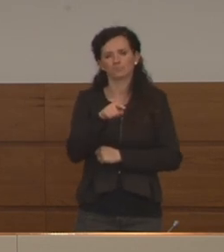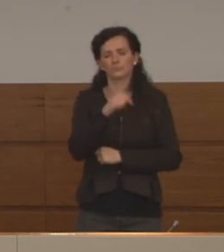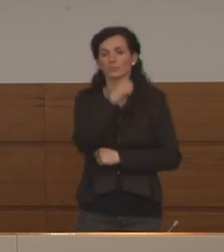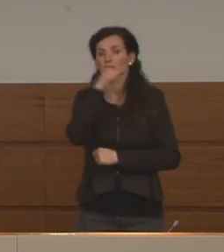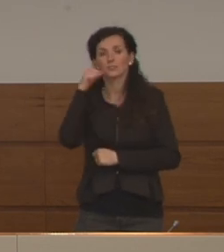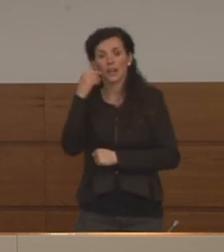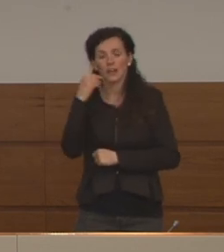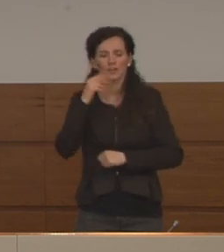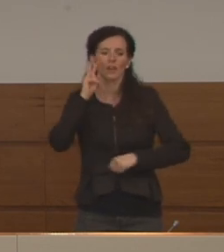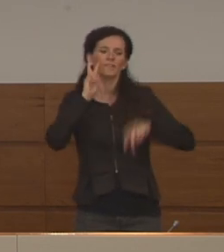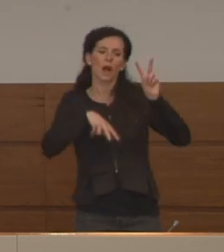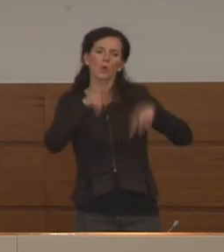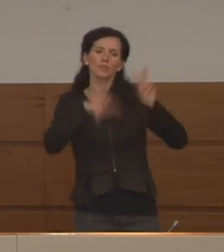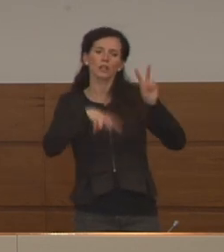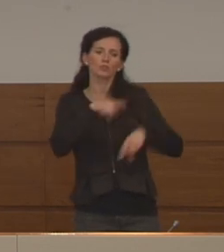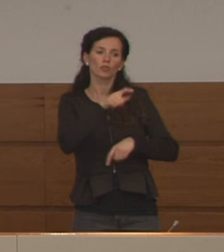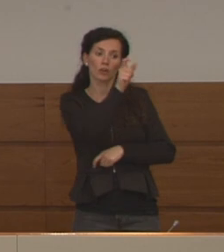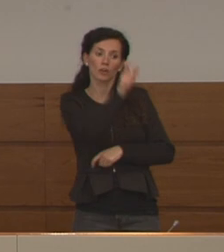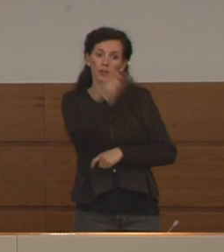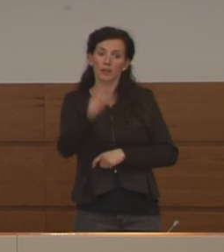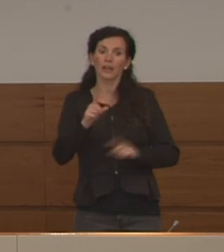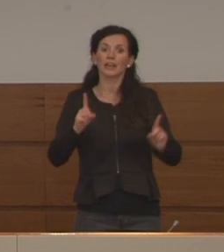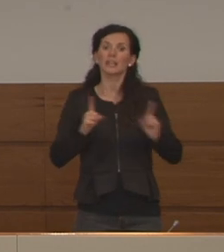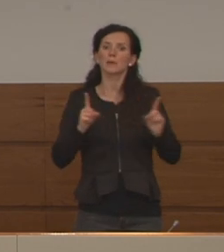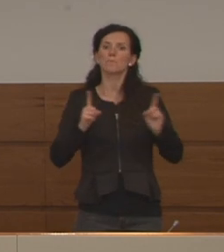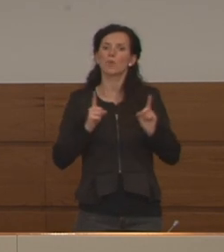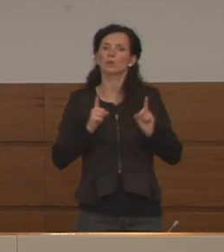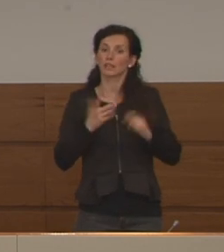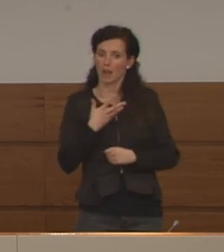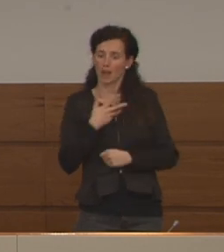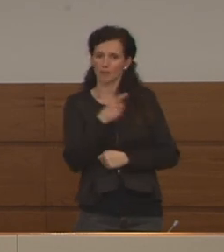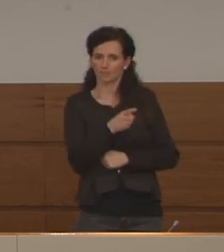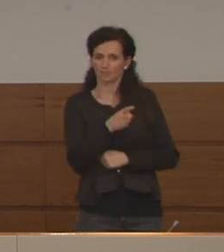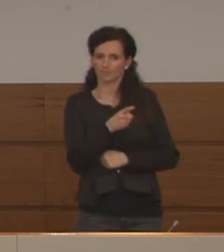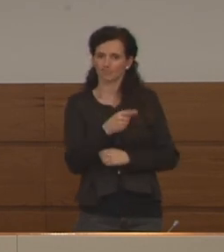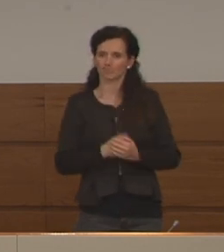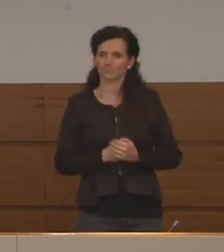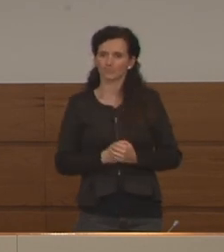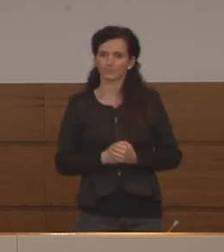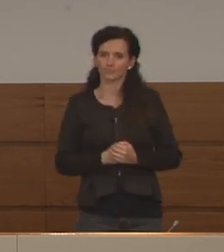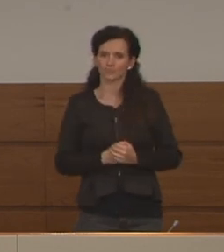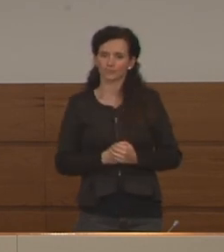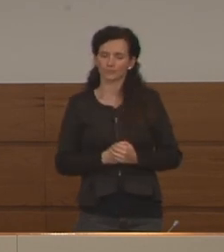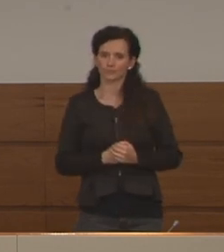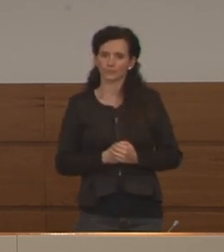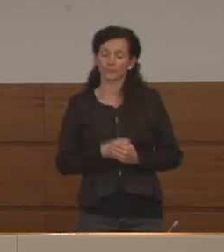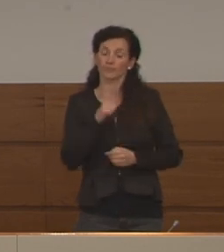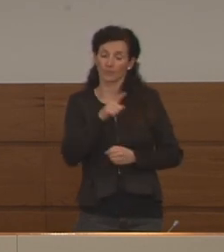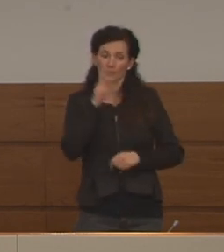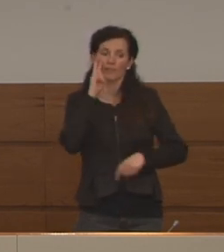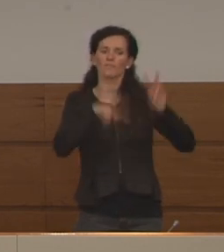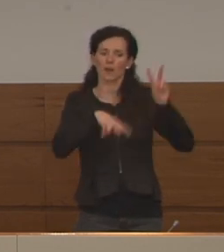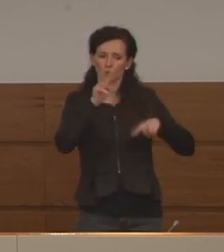dello stato immunitario. Credo che questo sia dovuto alla salute del lavoratore